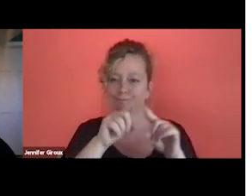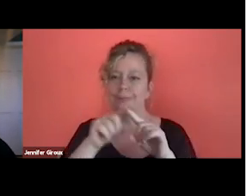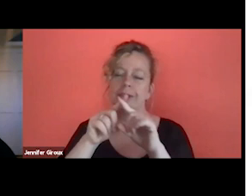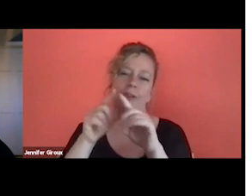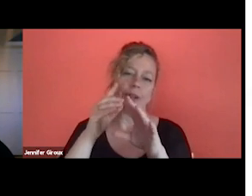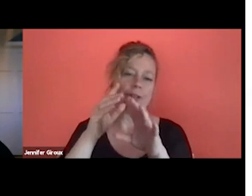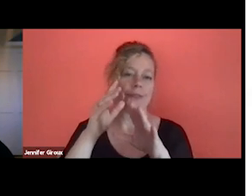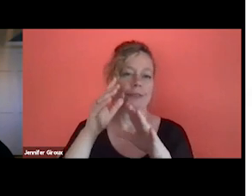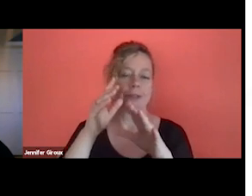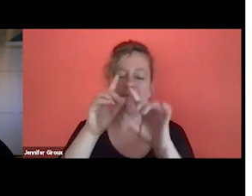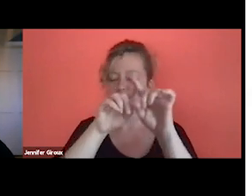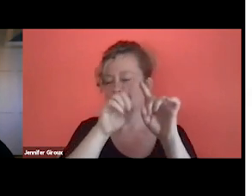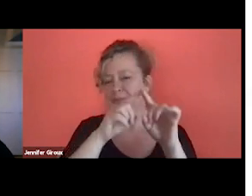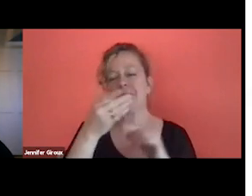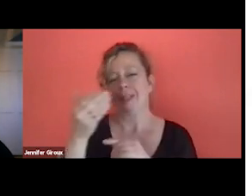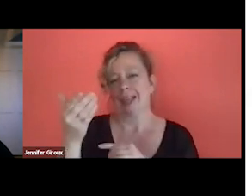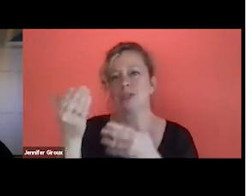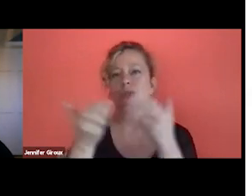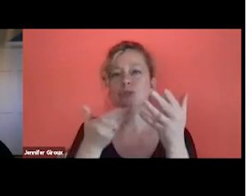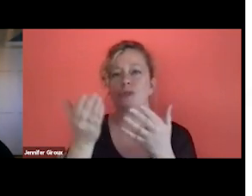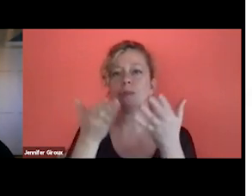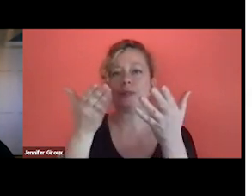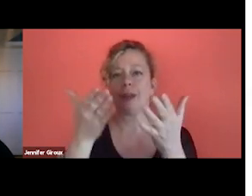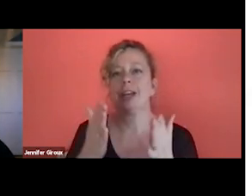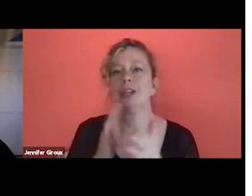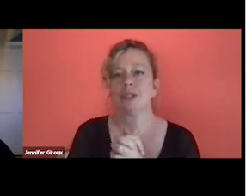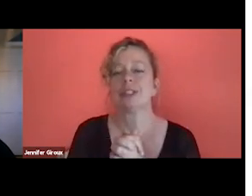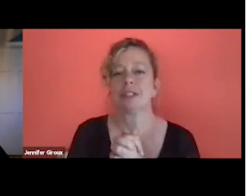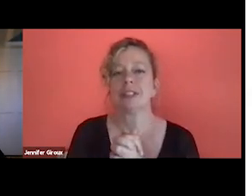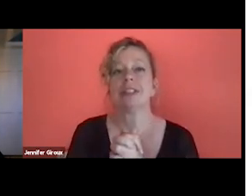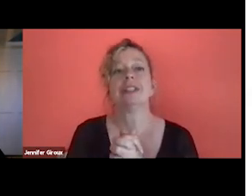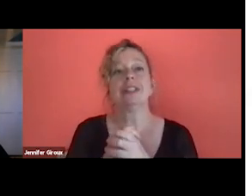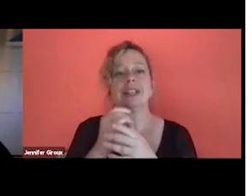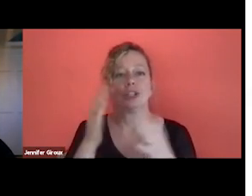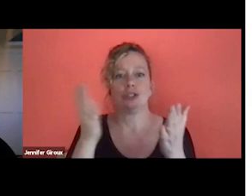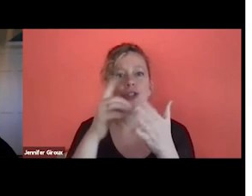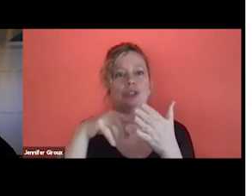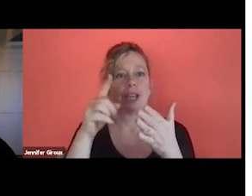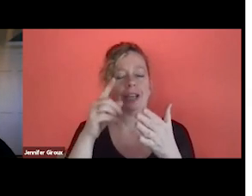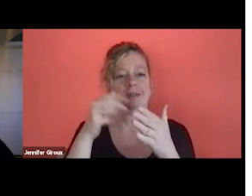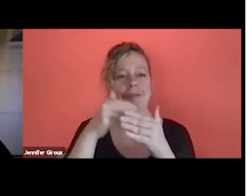para todo tipo de proveedores de servicios diferentes. Así que definitivamente les animo a que la prueben. Siguiente diapositiva.